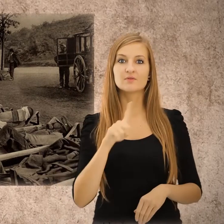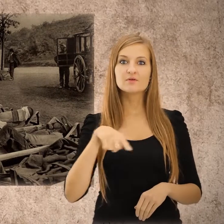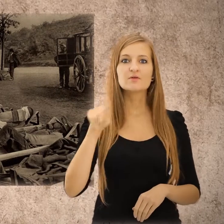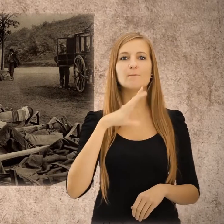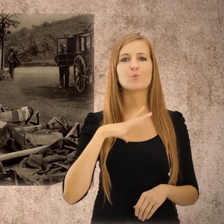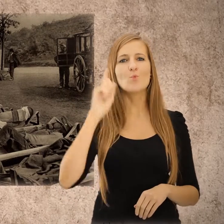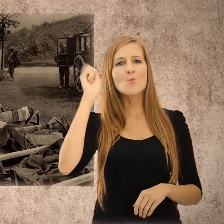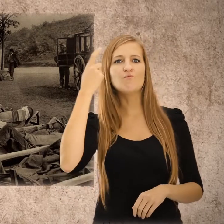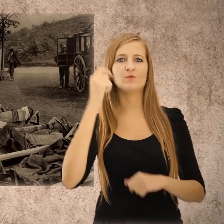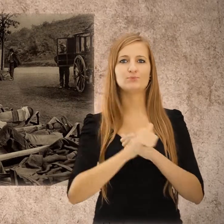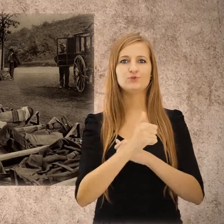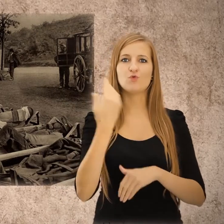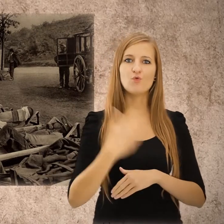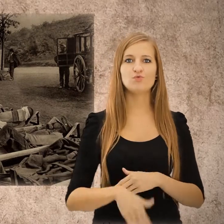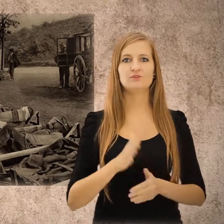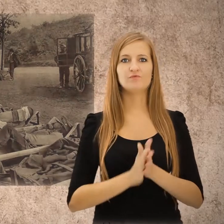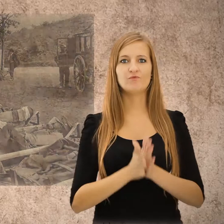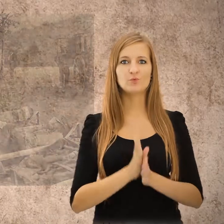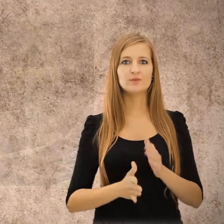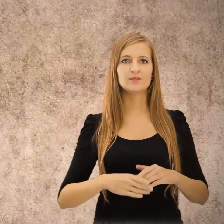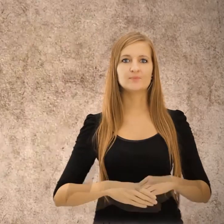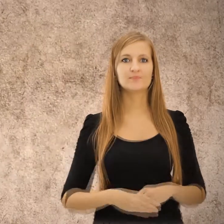Było to główną przyczyną zakończenia wojny.